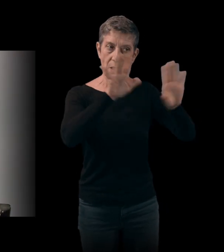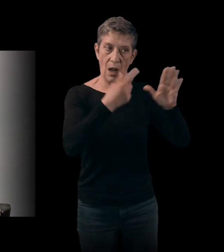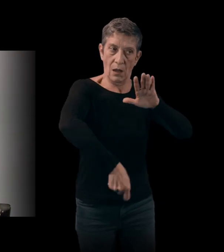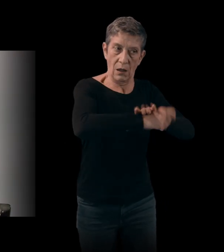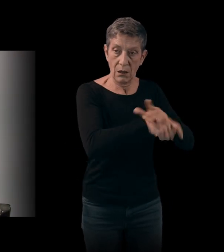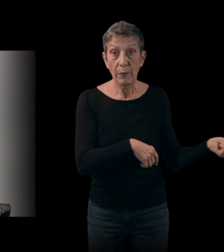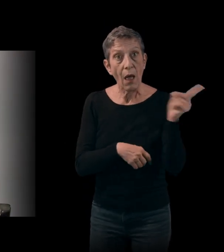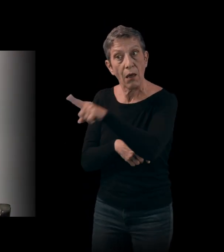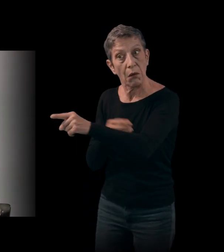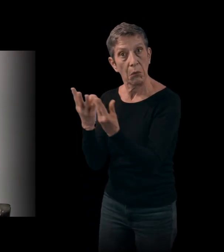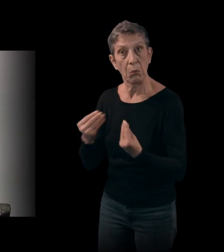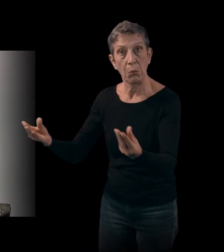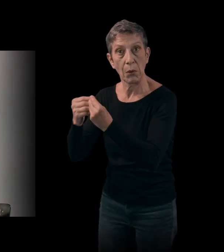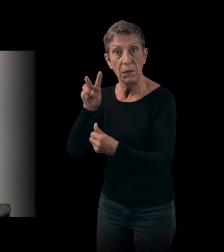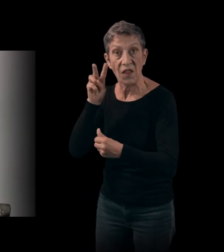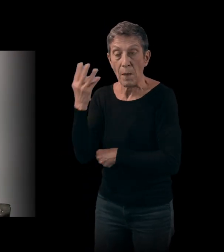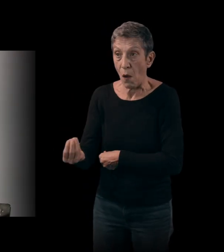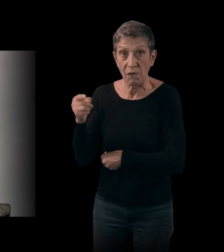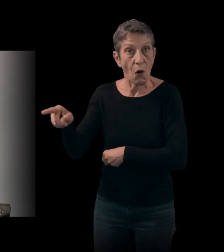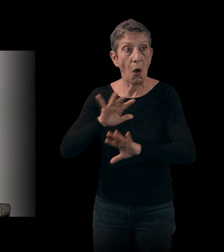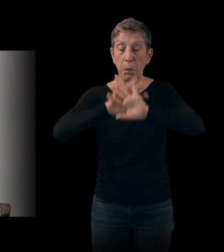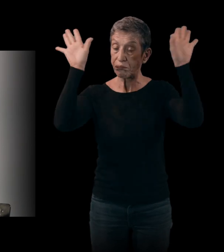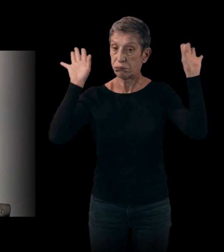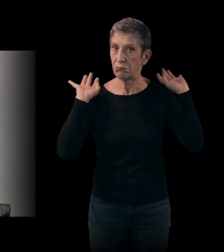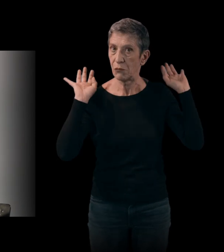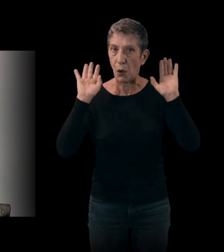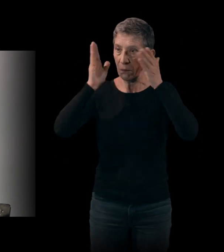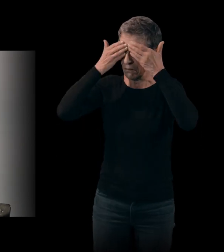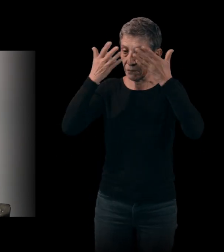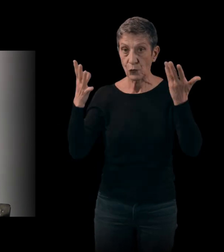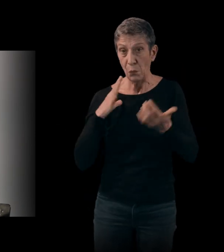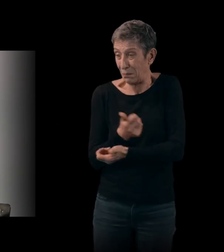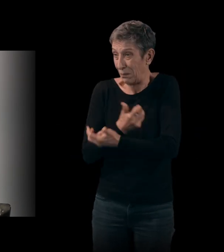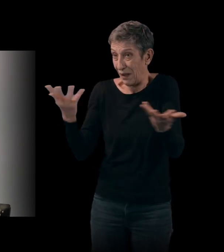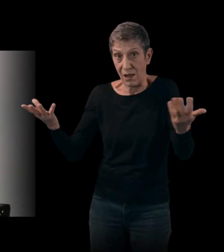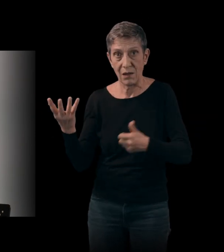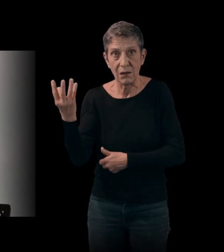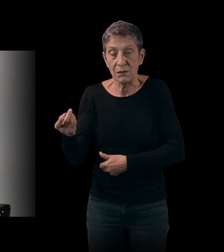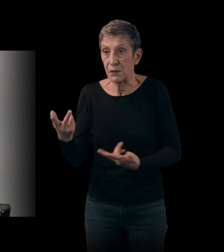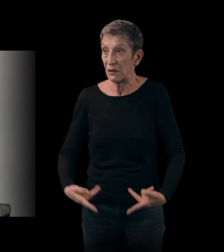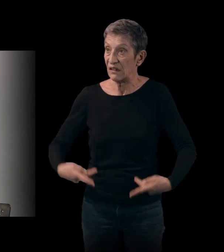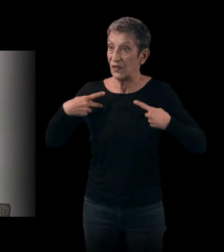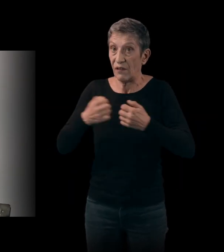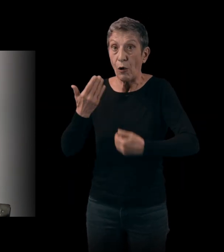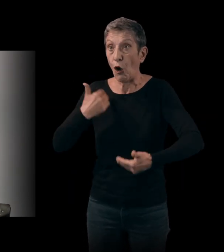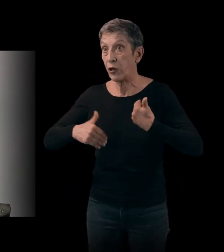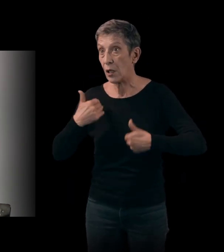Et vous avez des centaines de milliers qui vivent, ce n'est même pas du handicap, c'est vraiment…